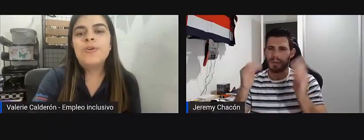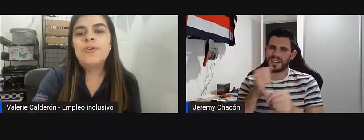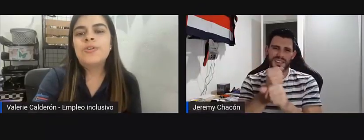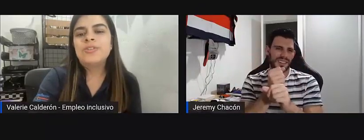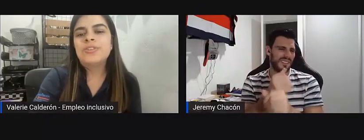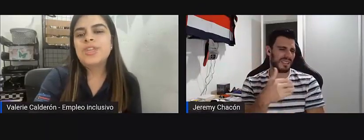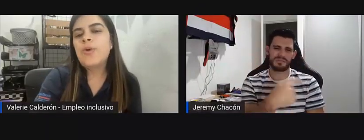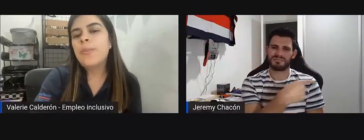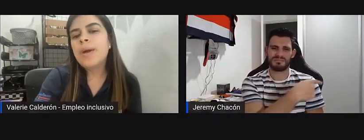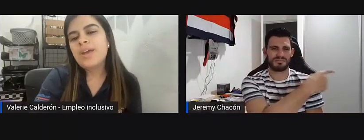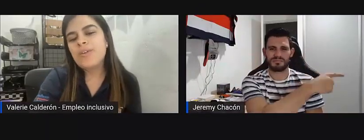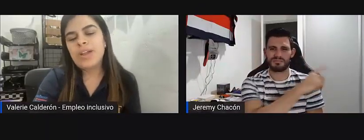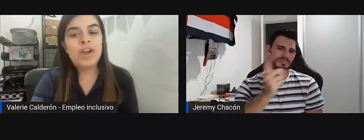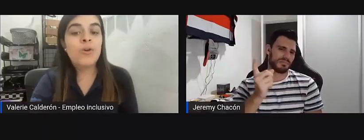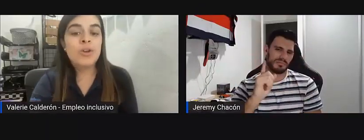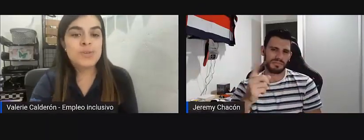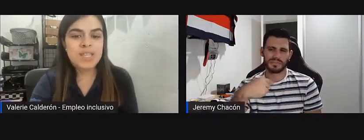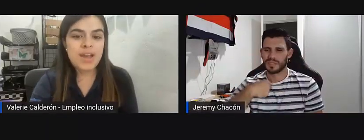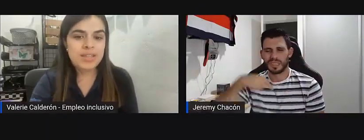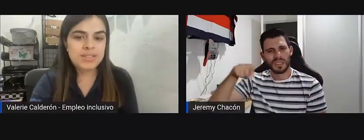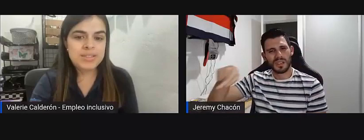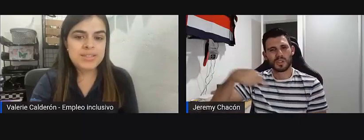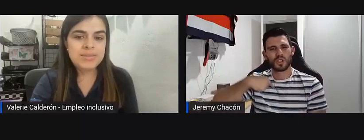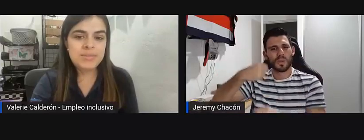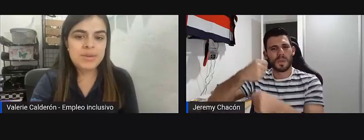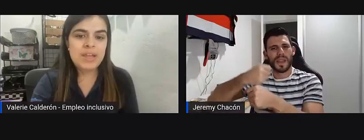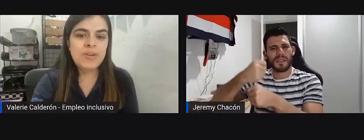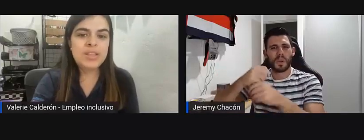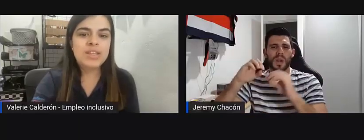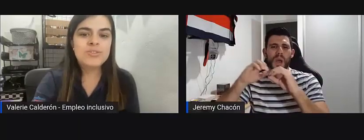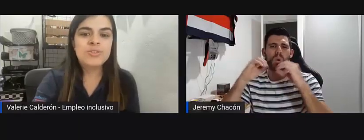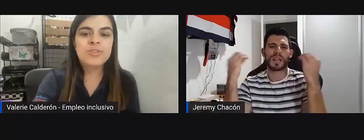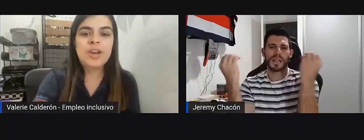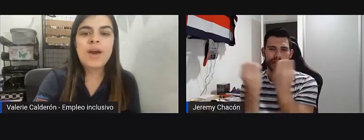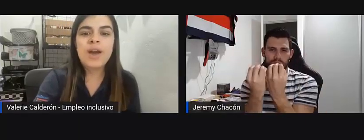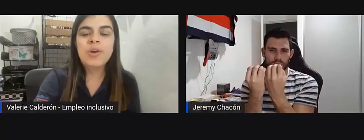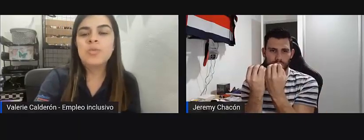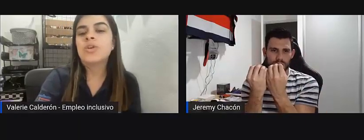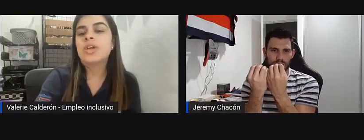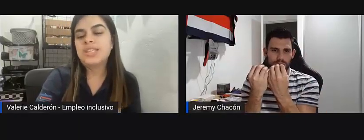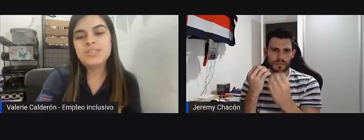no se compara con el trabajo que yo hacía antes verdad Ahorita yo trabajo en una organización